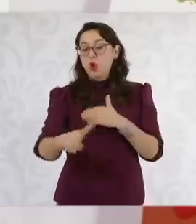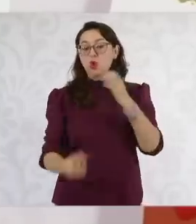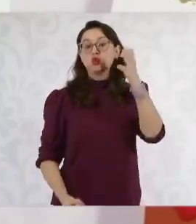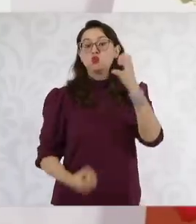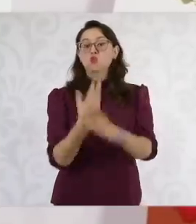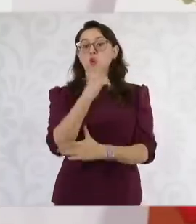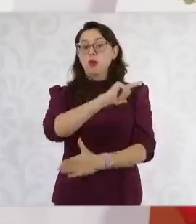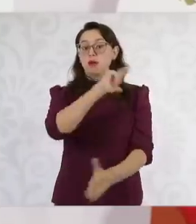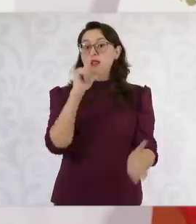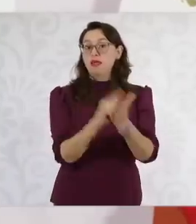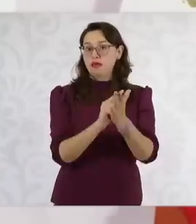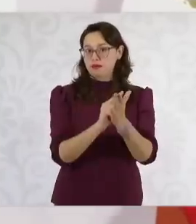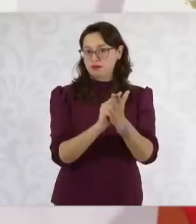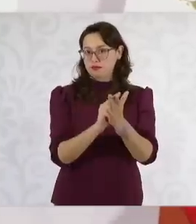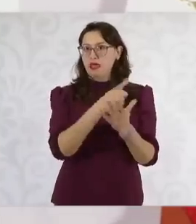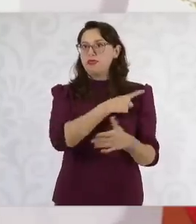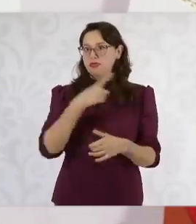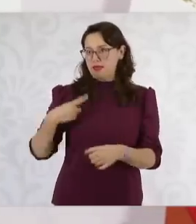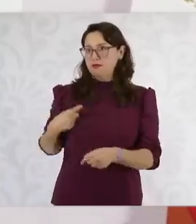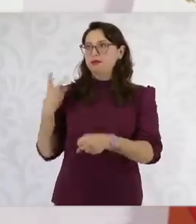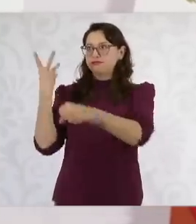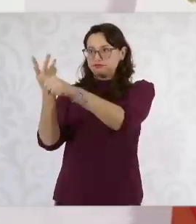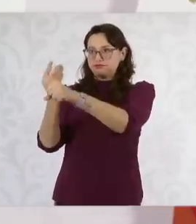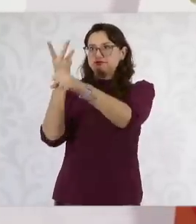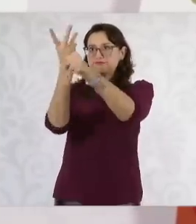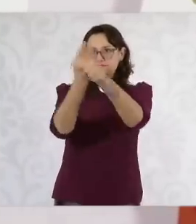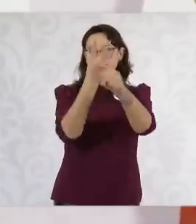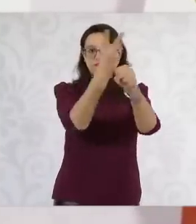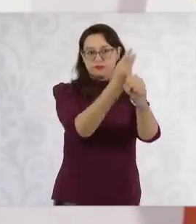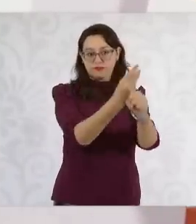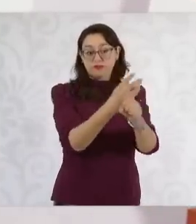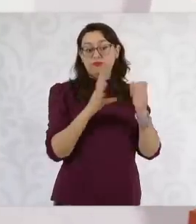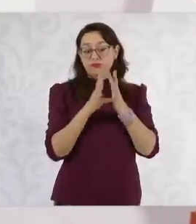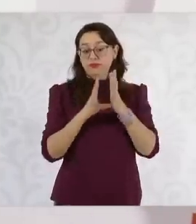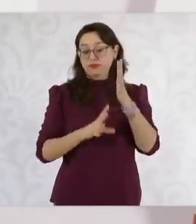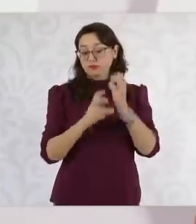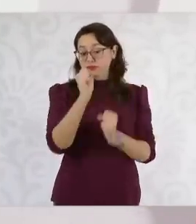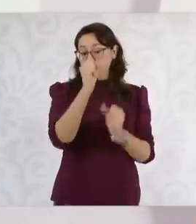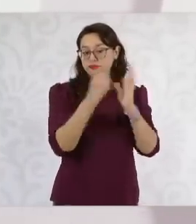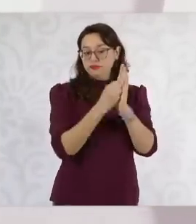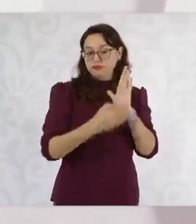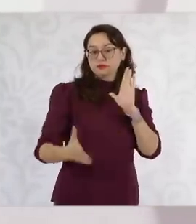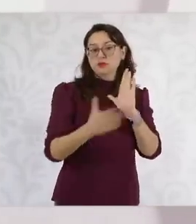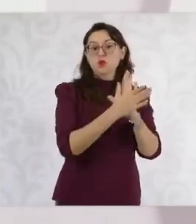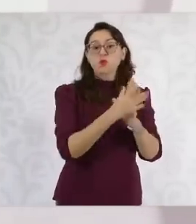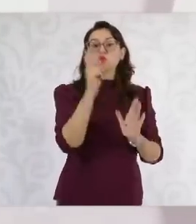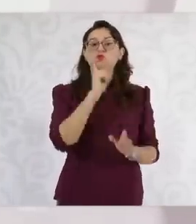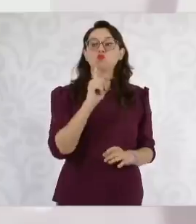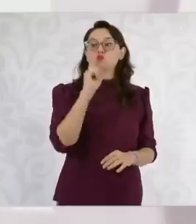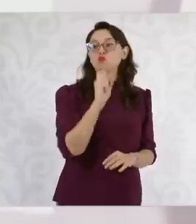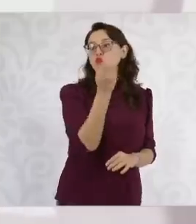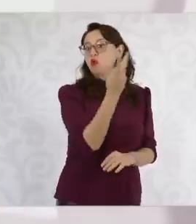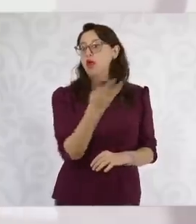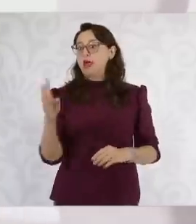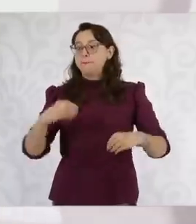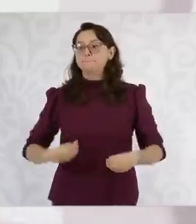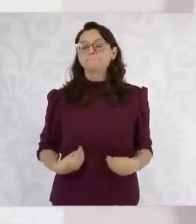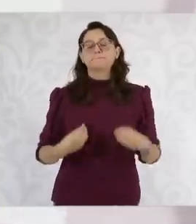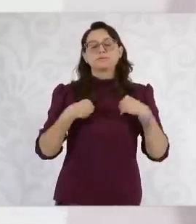Hoy está la el derecho de las mujeres a una vida libre de violencia y de ahí se derivan una serie